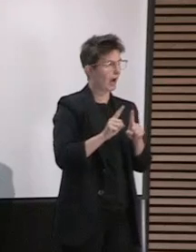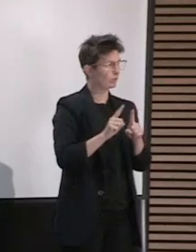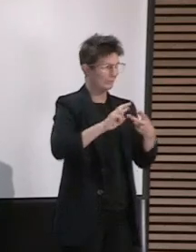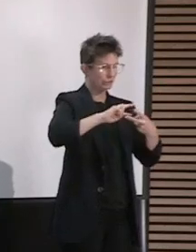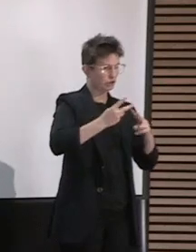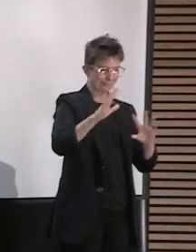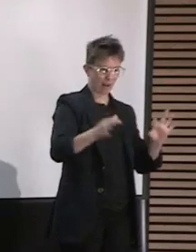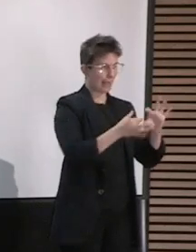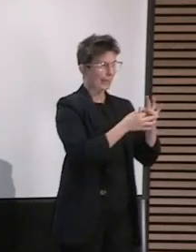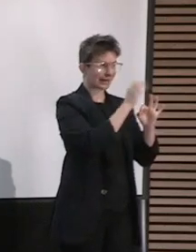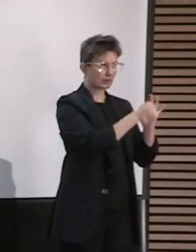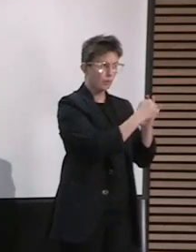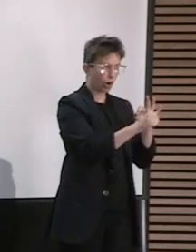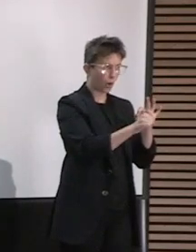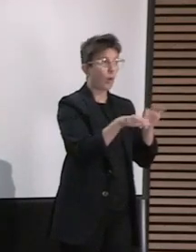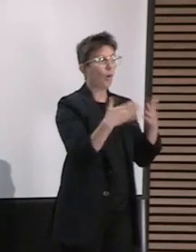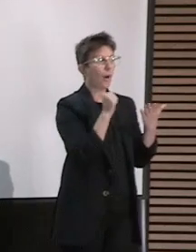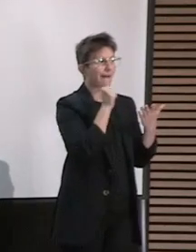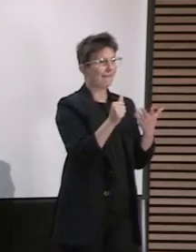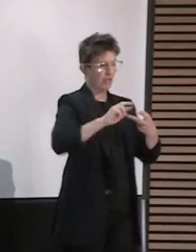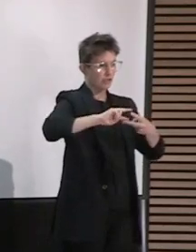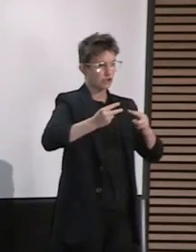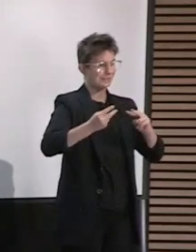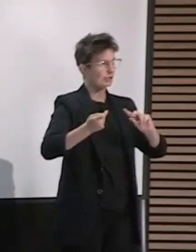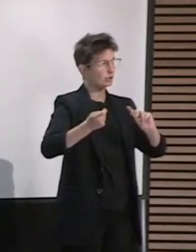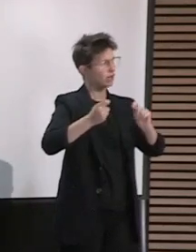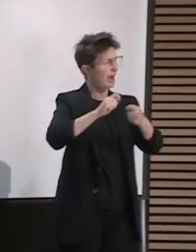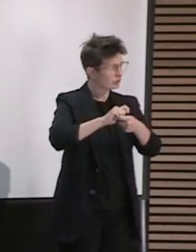tangata e kiia nei e koe kei a